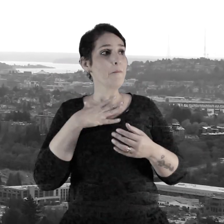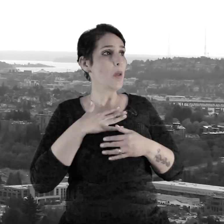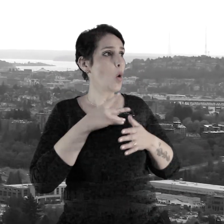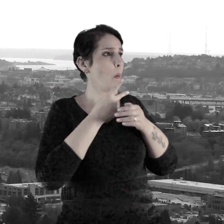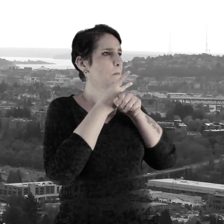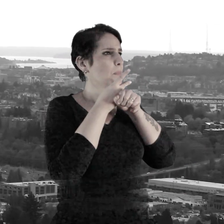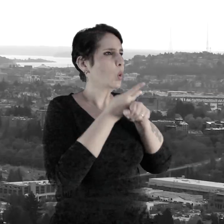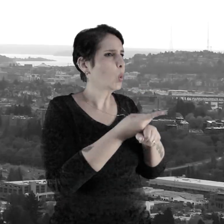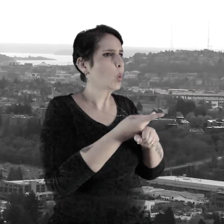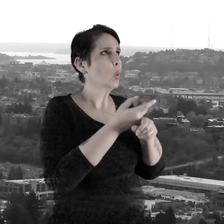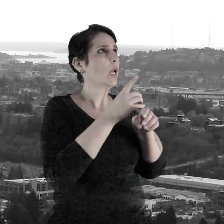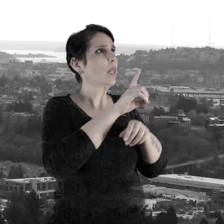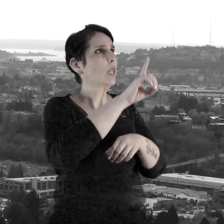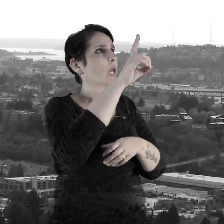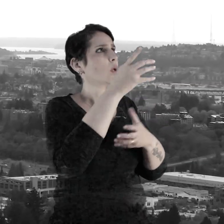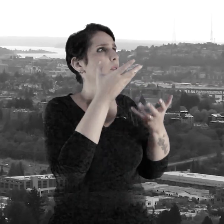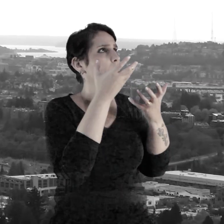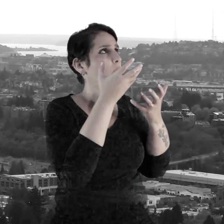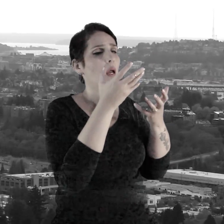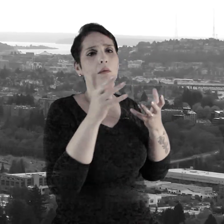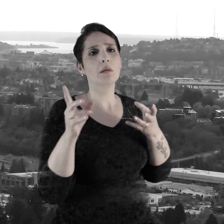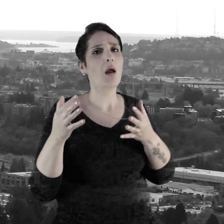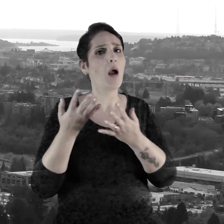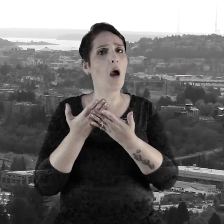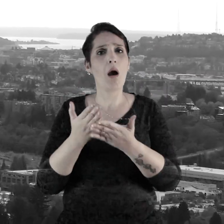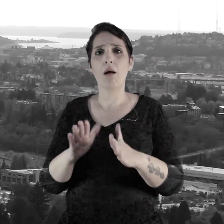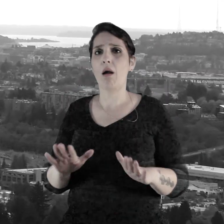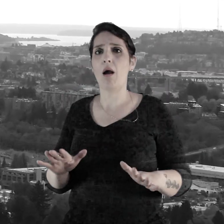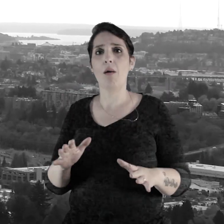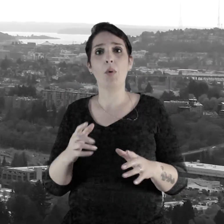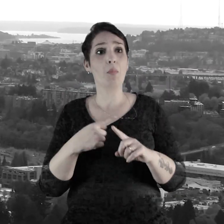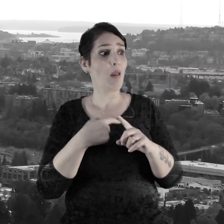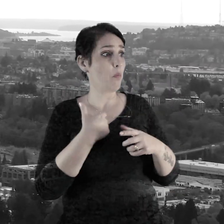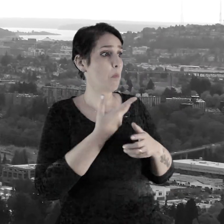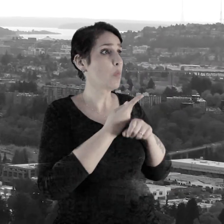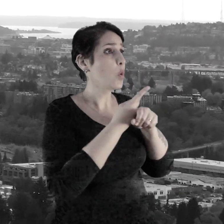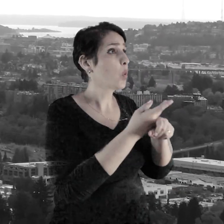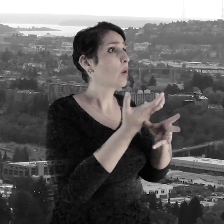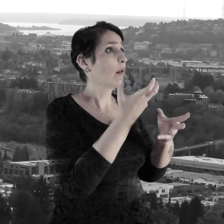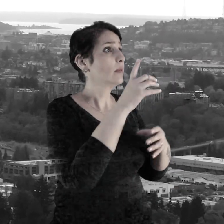incansável por Deus, pela verdade, pelo significado.